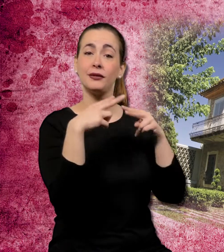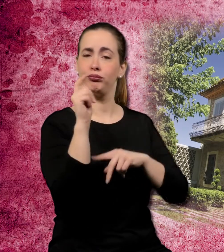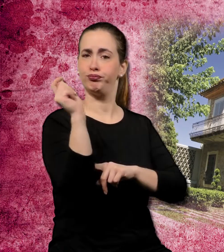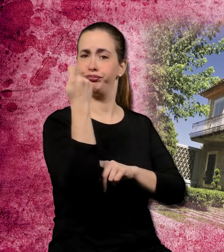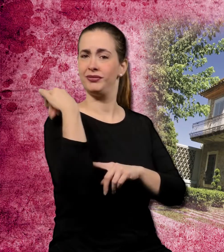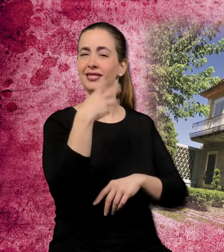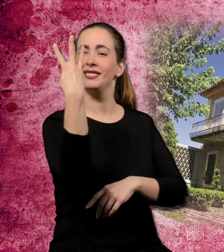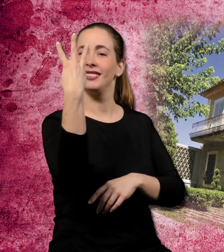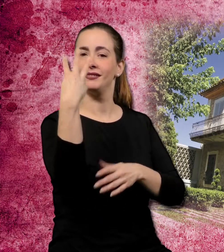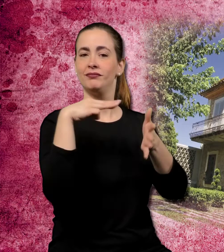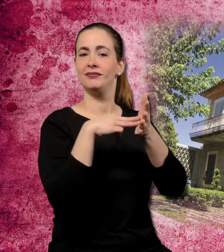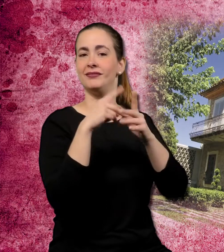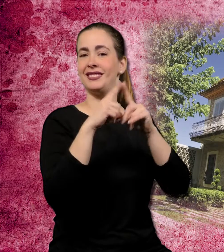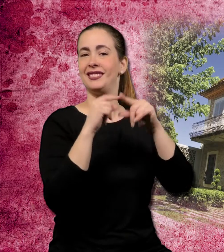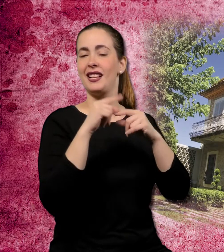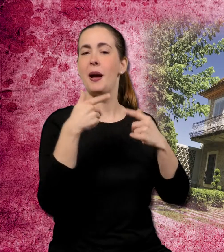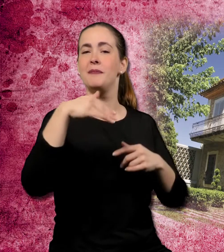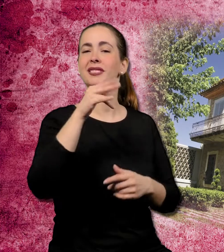Seguint la tradició familiar, els germans Roca